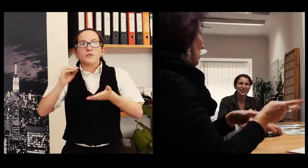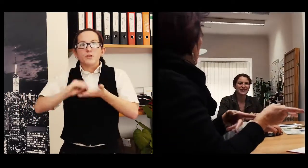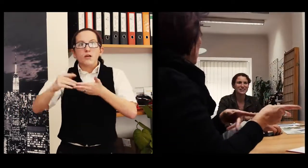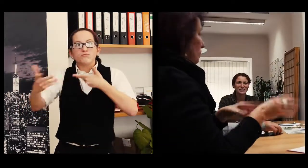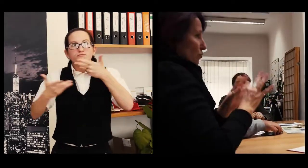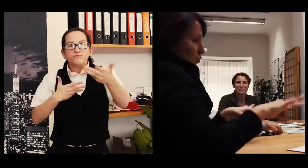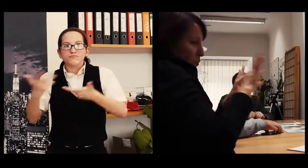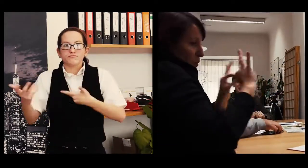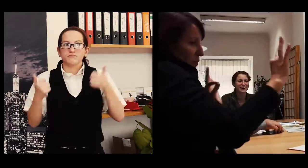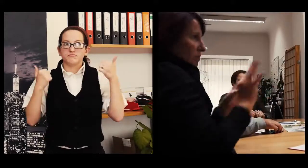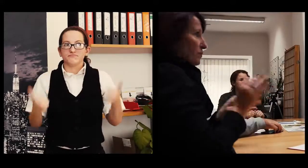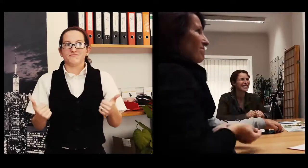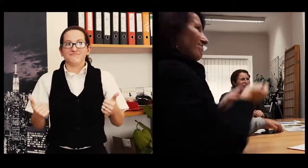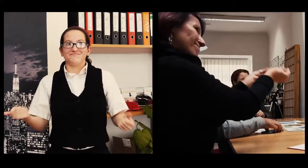wir kommunizieren miteinander meist durch Schreiben, das läuft super hier.